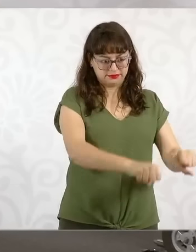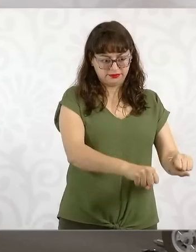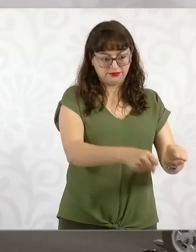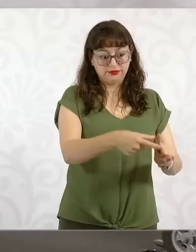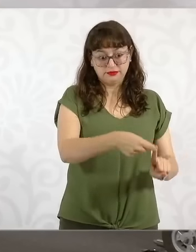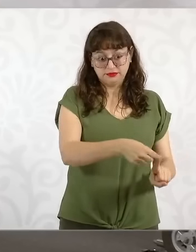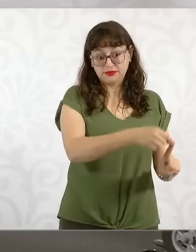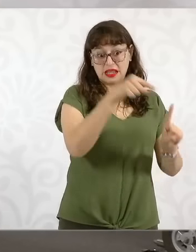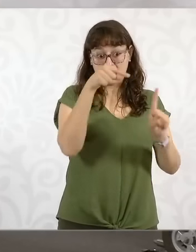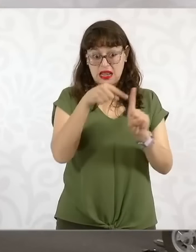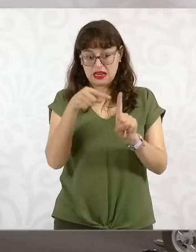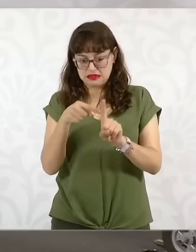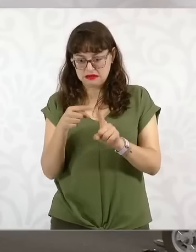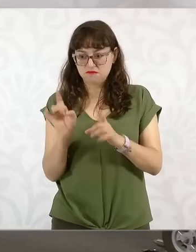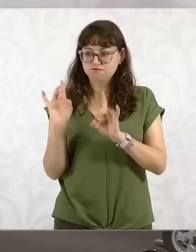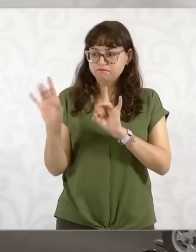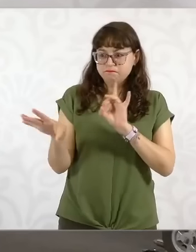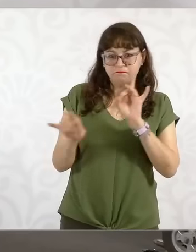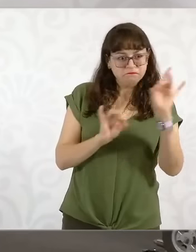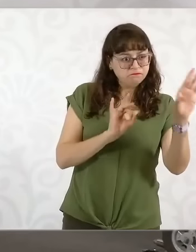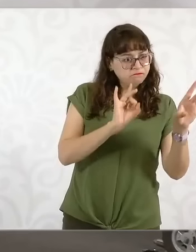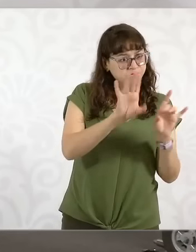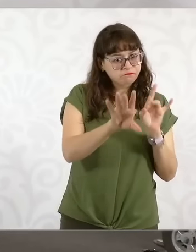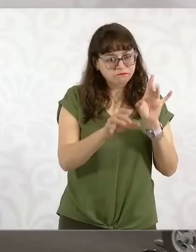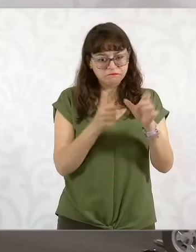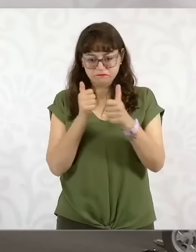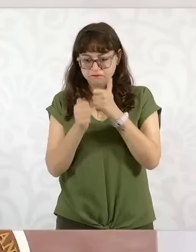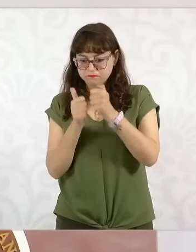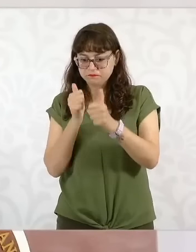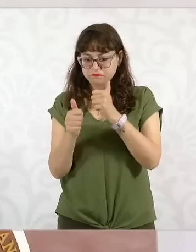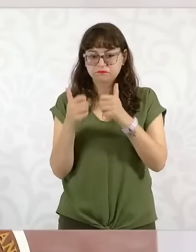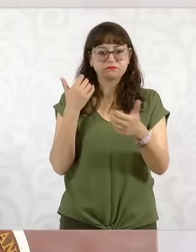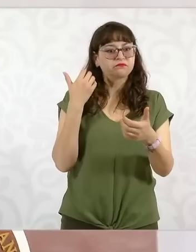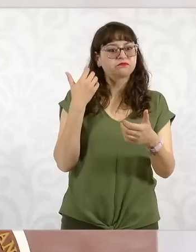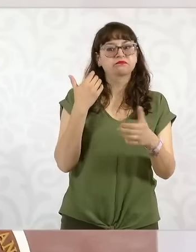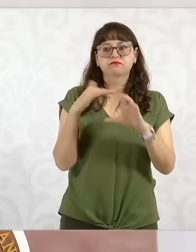coordinaciones de mensajería, de conversaciones, perdón, de mensajería telefónica, reflenda que